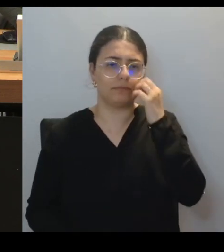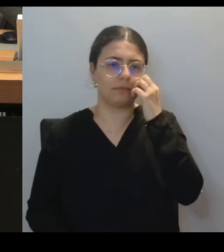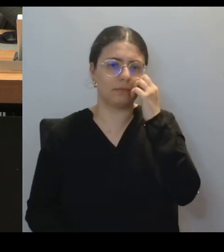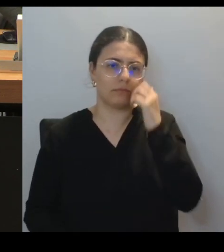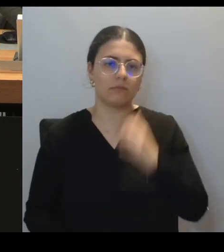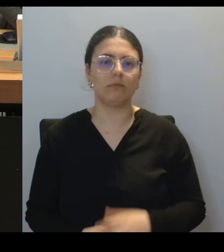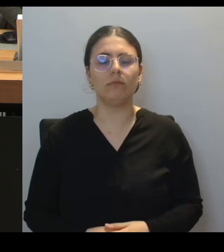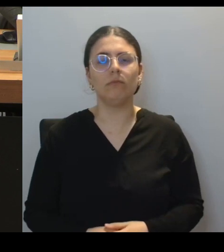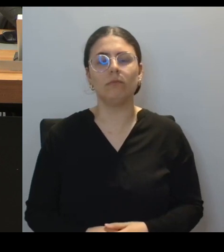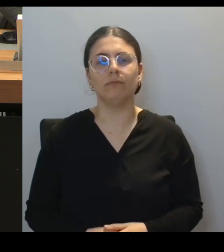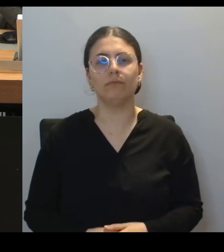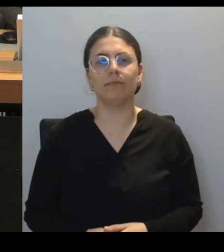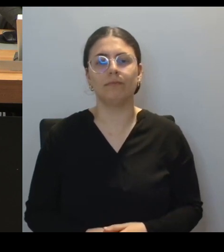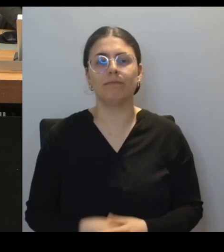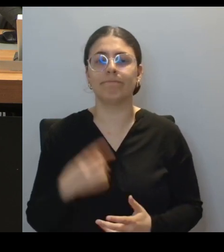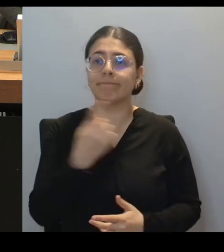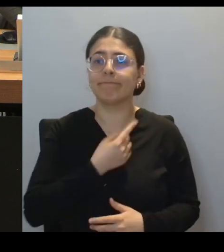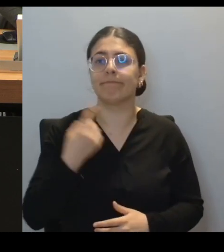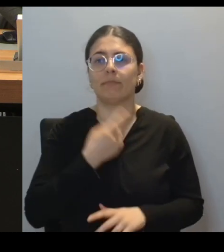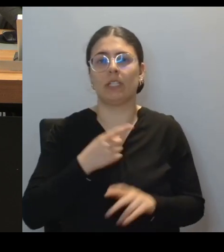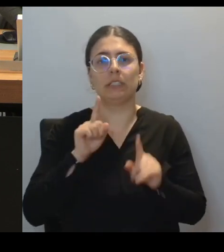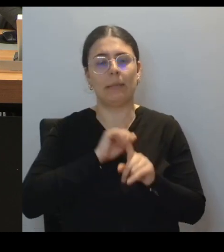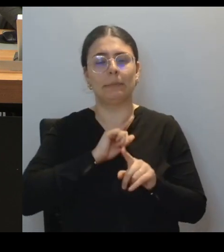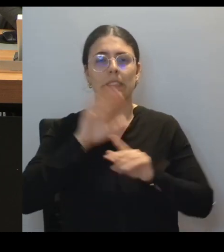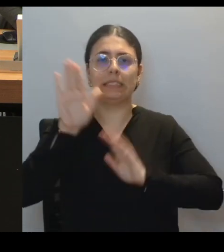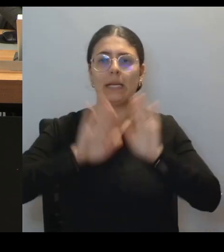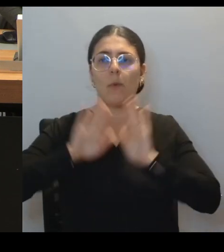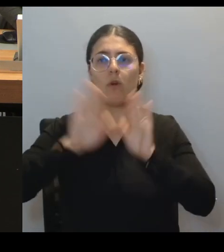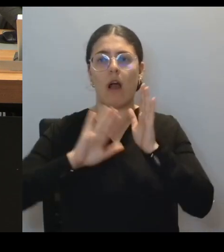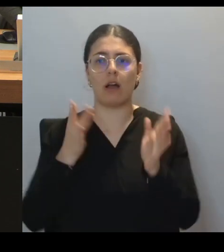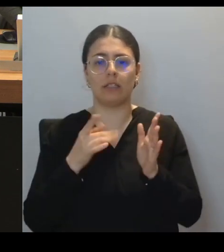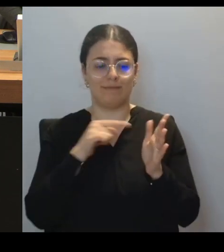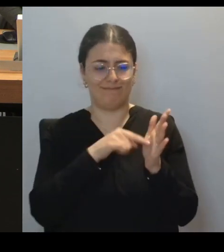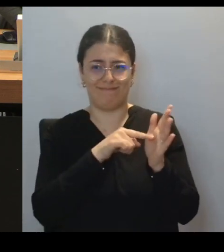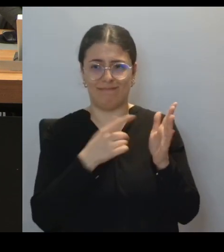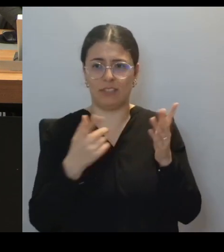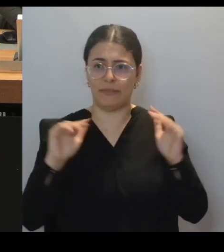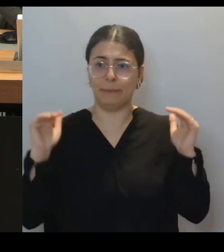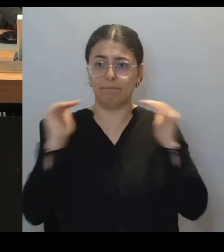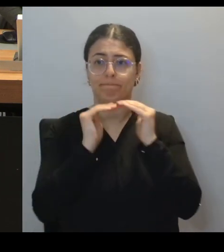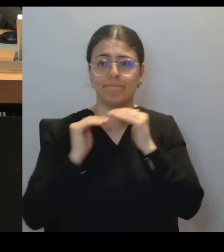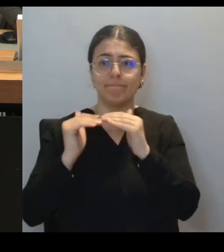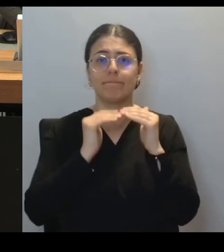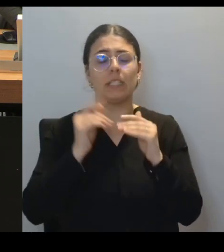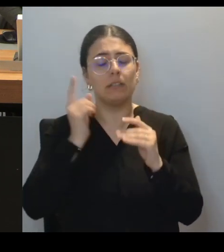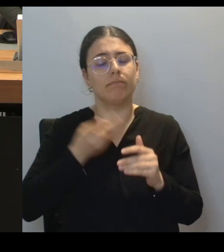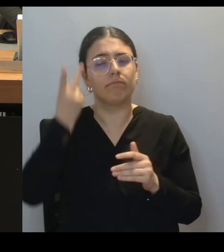erinnern, Wenn wir Sozialpolitik diskutieren Und ja, da darf man auch sehr kontrovers diskutieren.